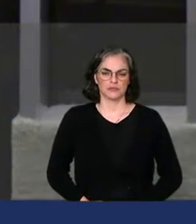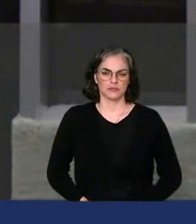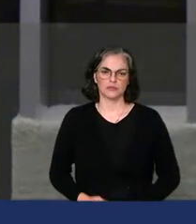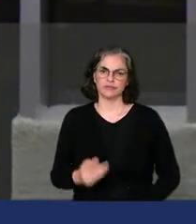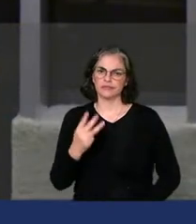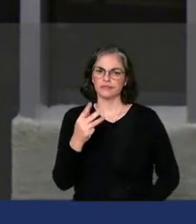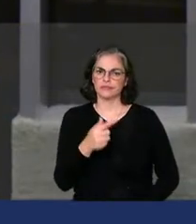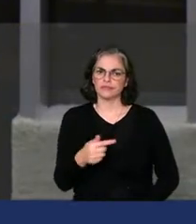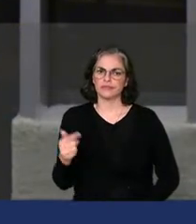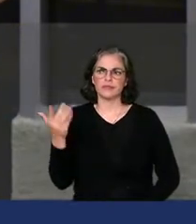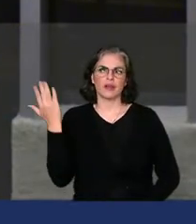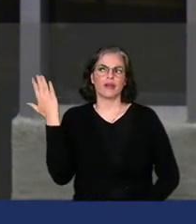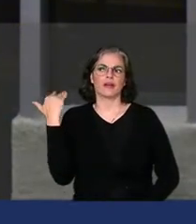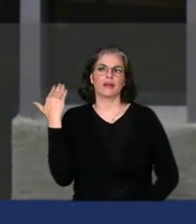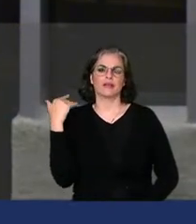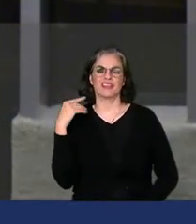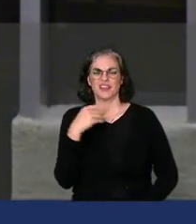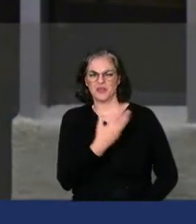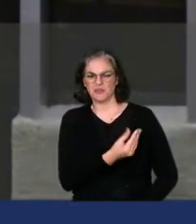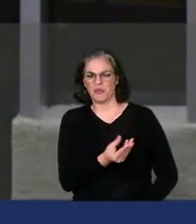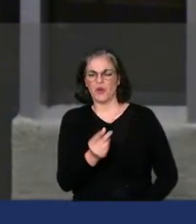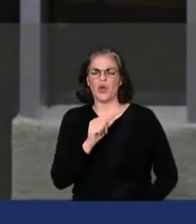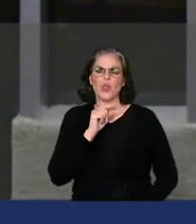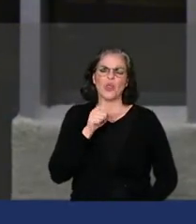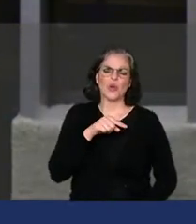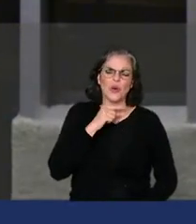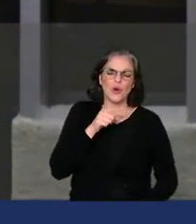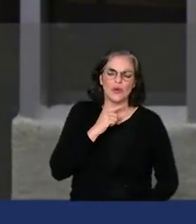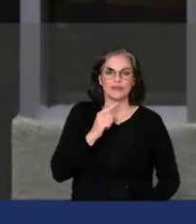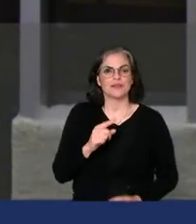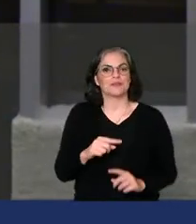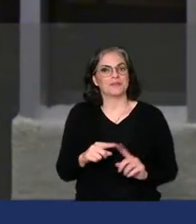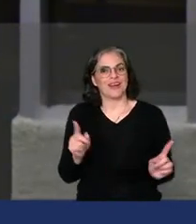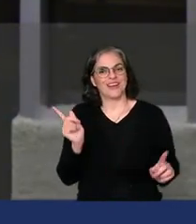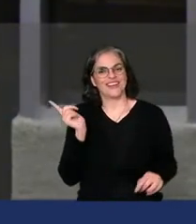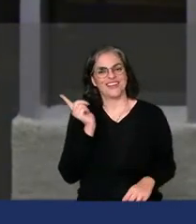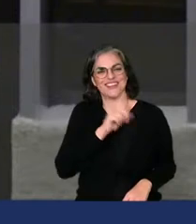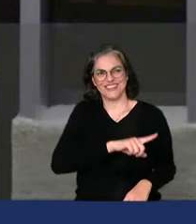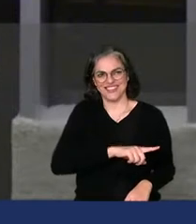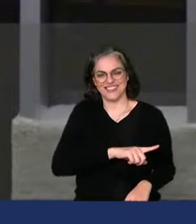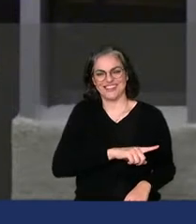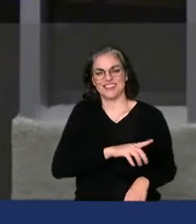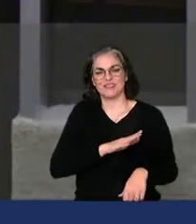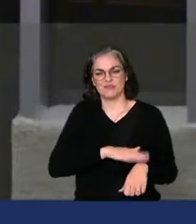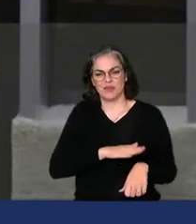LEI. DESDE A SEMANA RETRASADA, MUITOS DUVIDARAM QUE NÓS NÃO ÍAMOS VOTAR E CHEGAMOS NESSE MOMENTO ALTO, SEM RISCO,